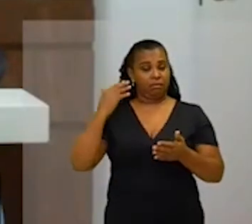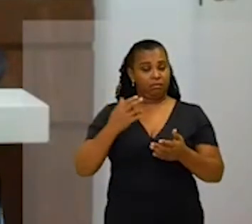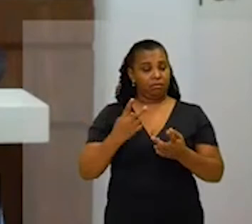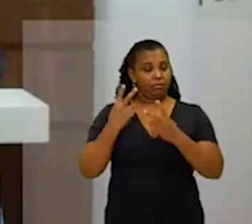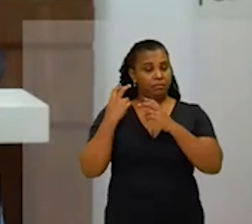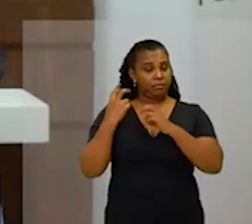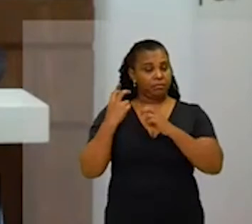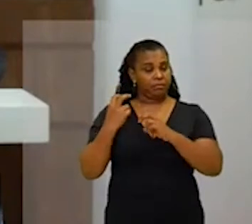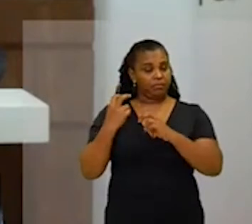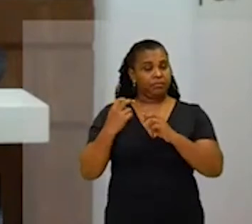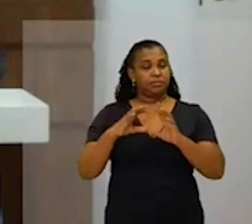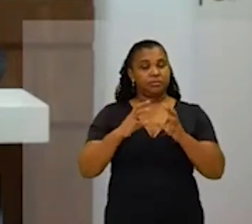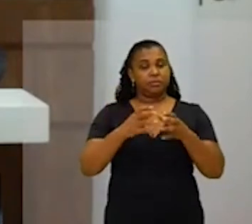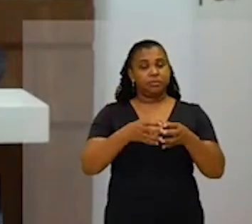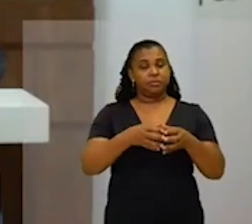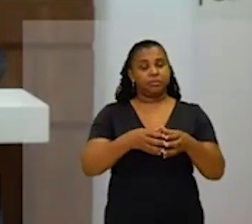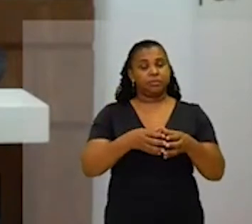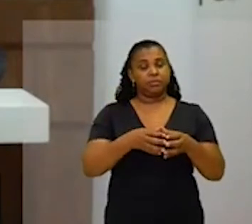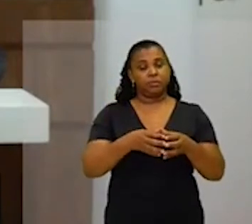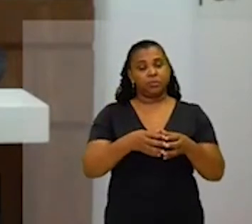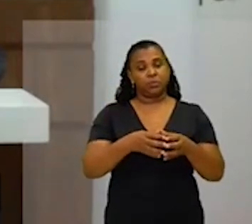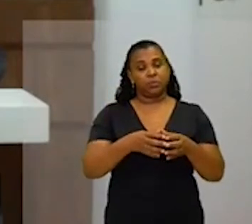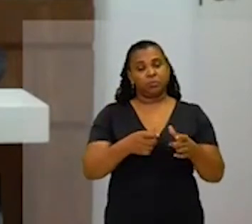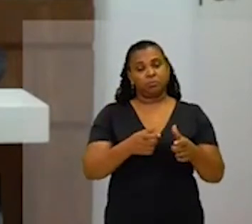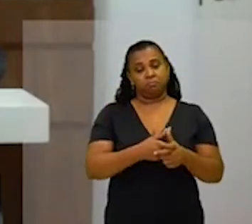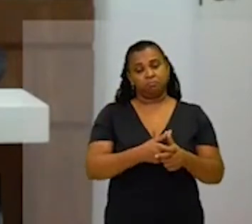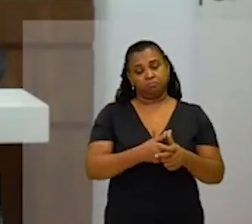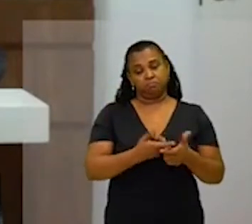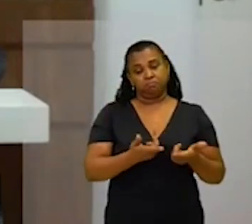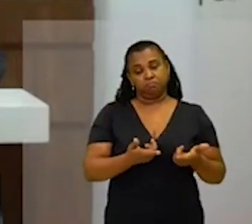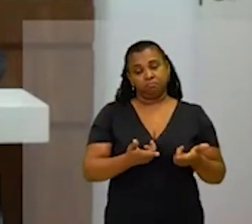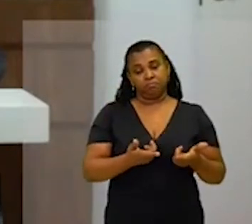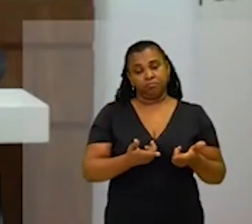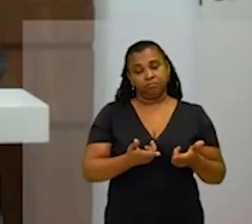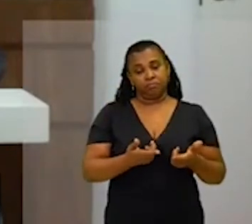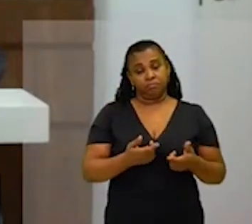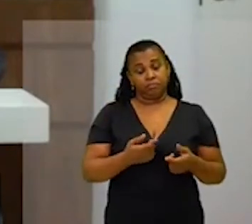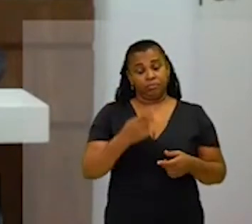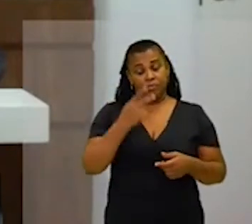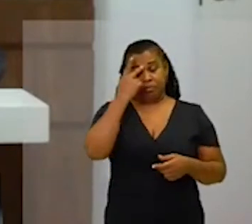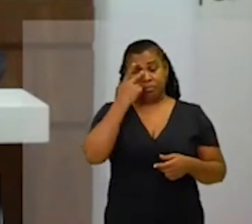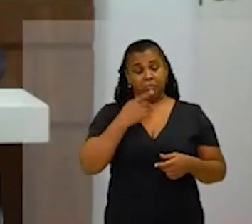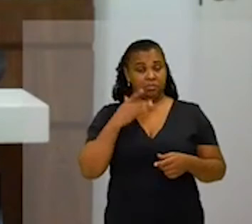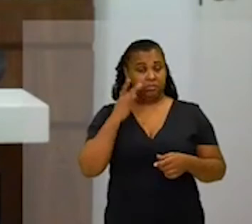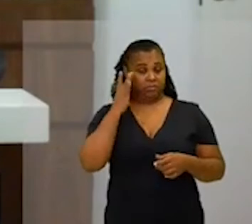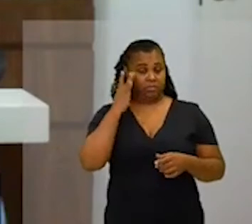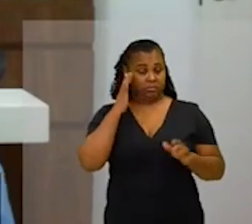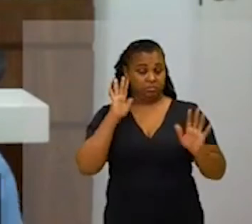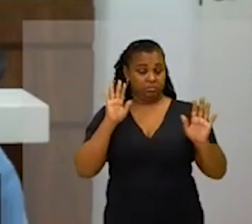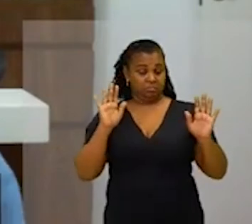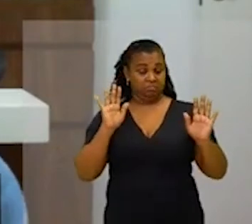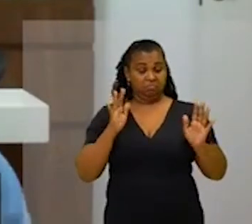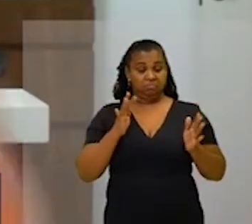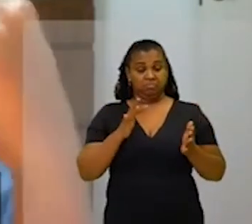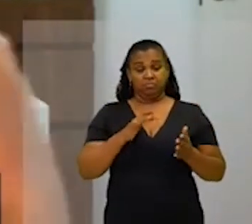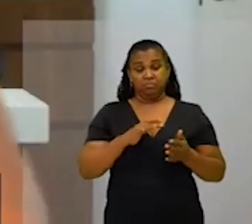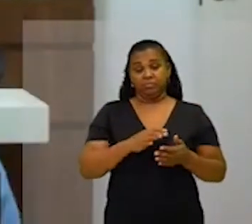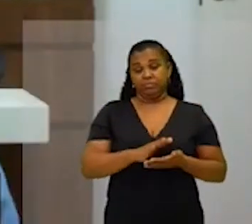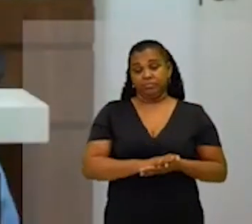esses grupos e eu tenho minhas reservas quanto um sistema eu tenho minhas reservas por status